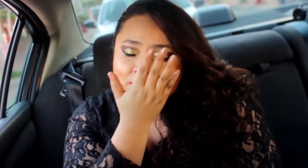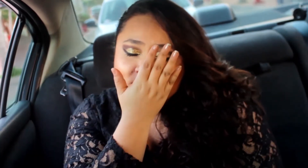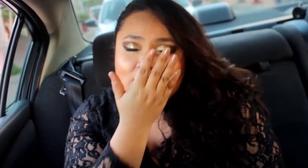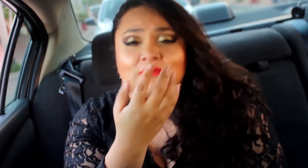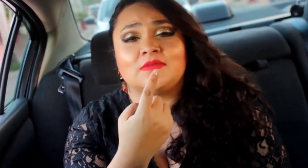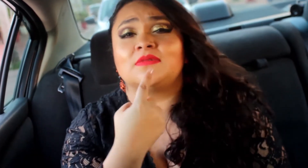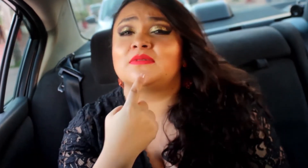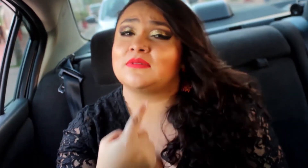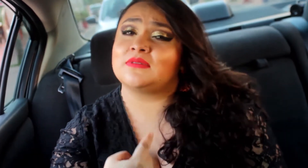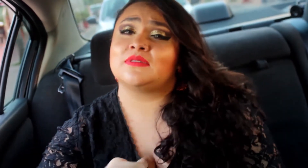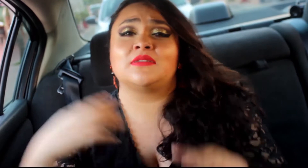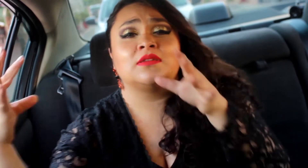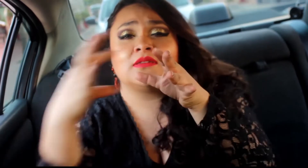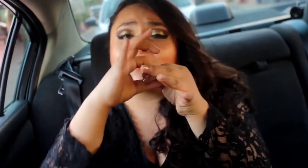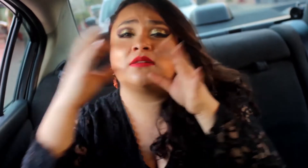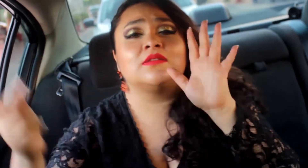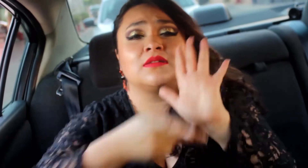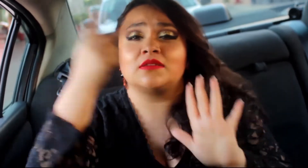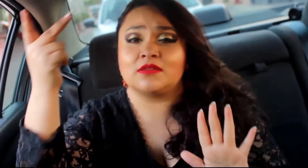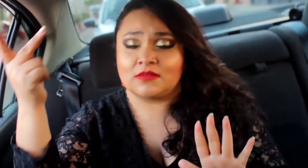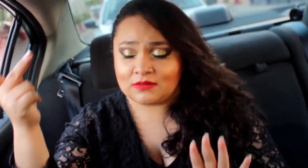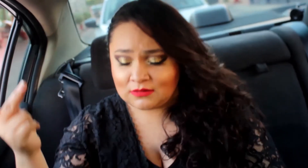me da pena que me digas que regrese